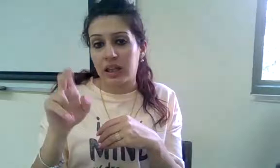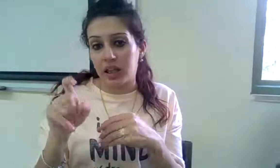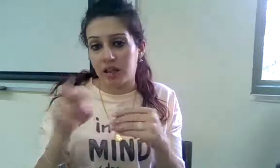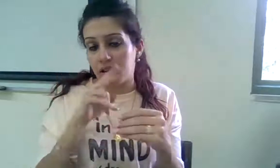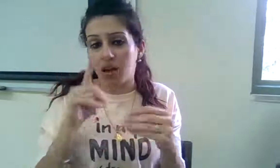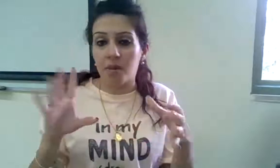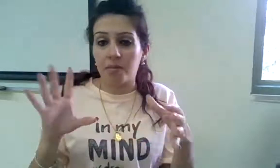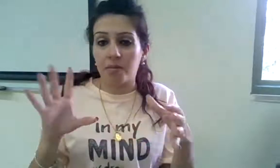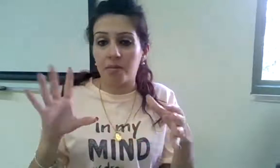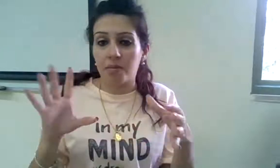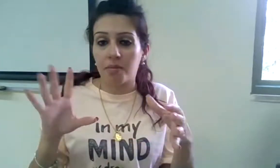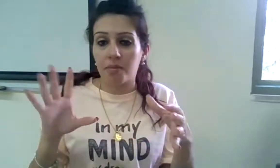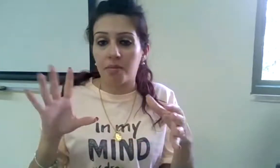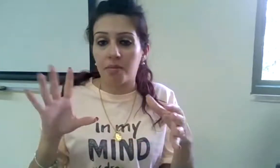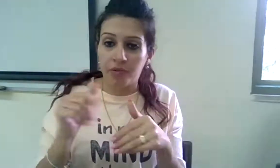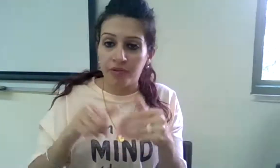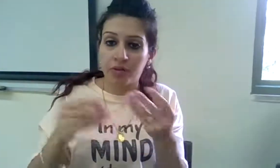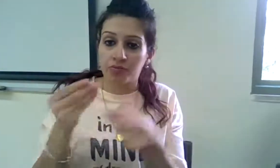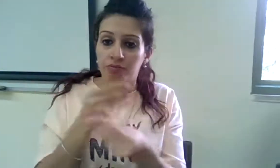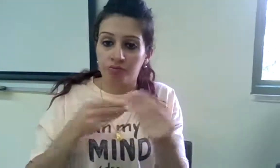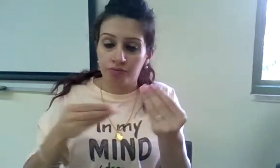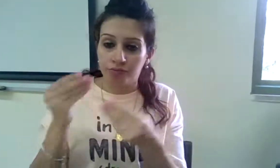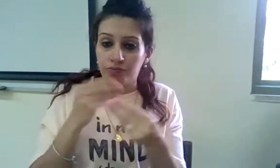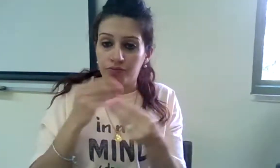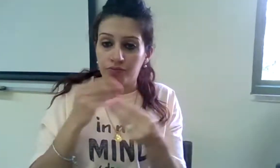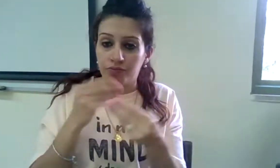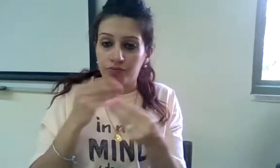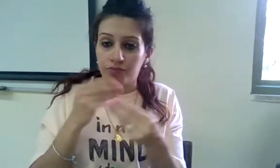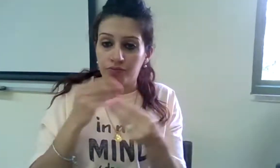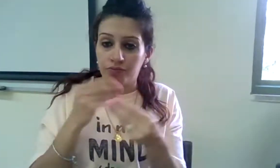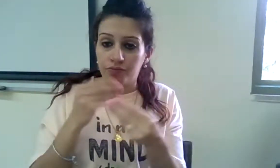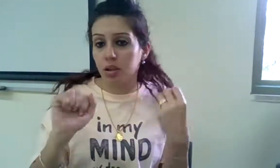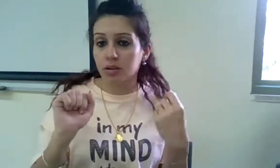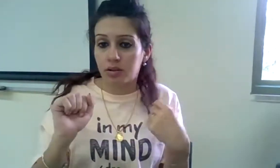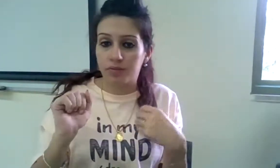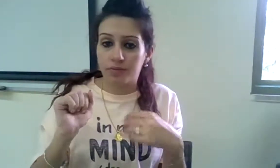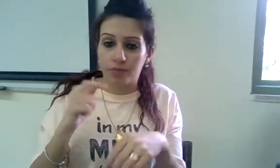من التعليم في البيئة الصفية الأساسية